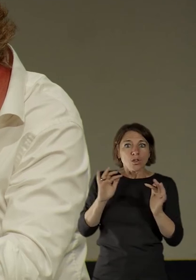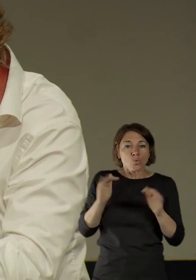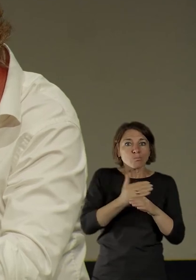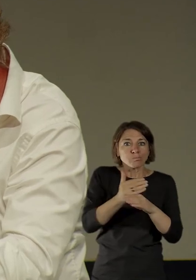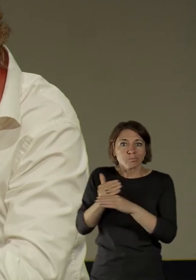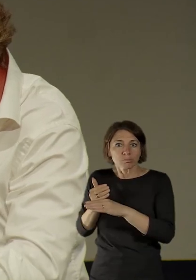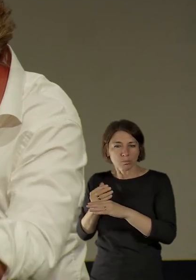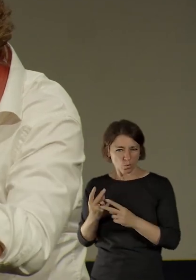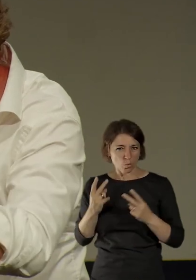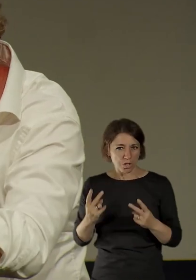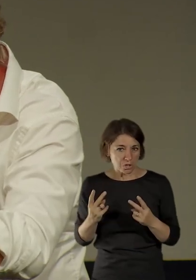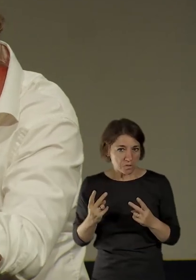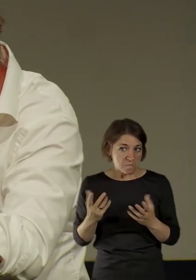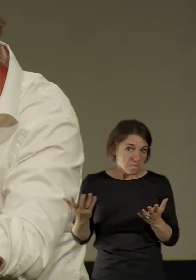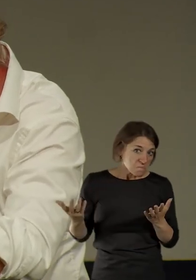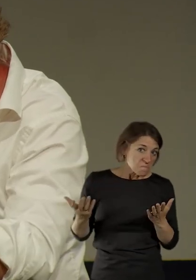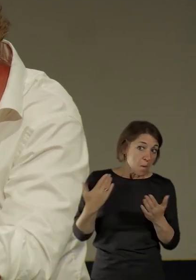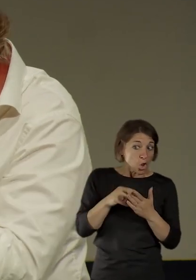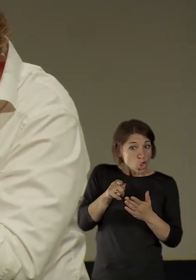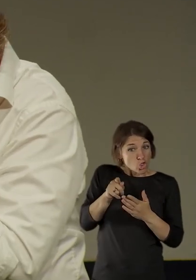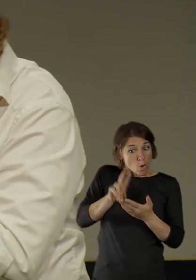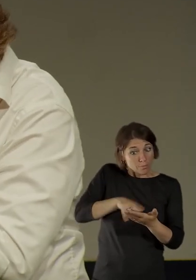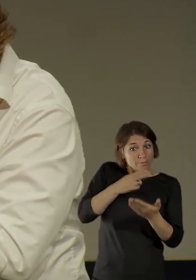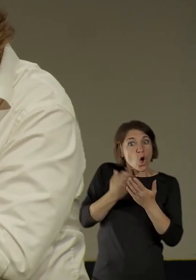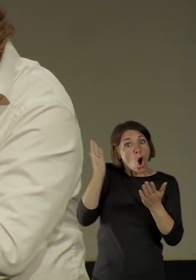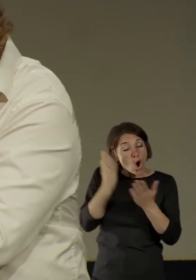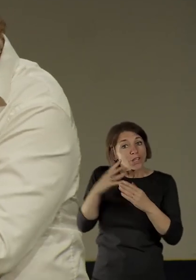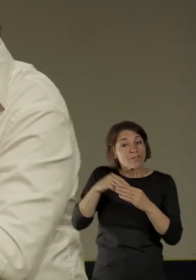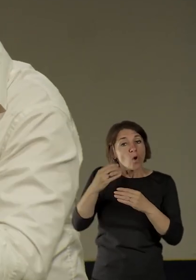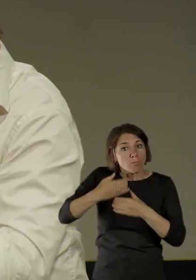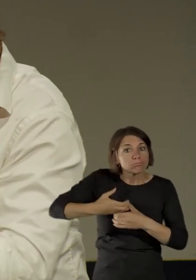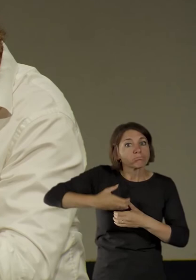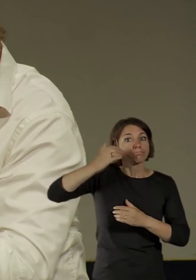třeba unese nějaké vyšší domy. Protože jsou zkrátka od toho amfiteátru